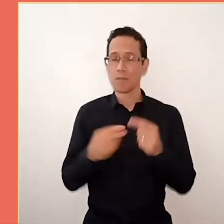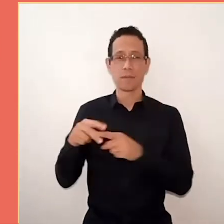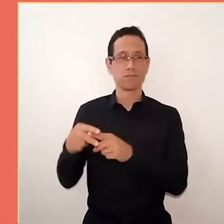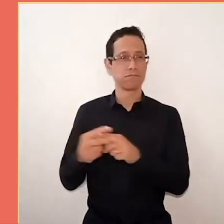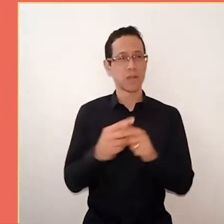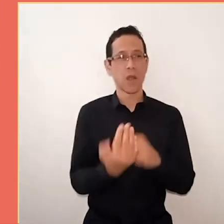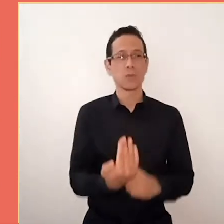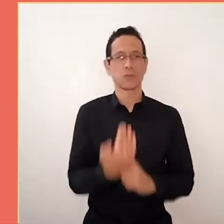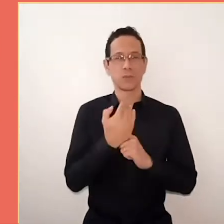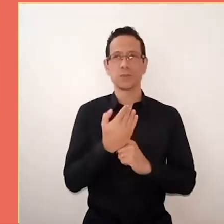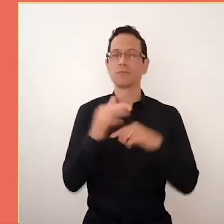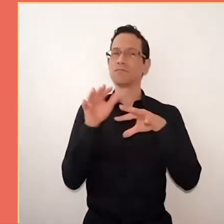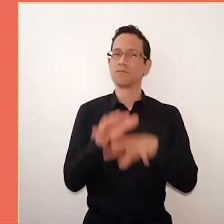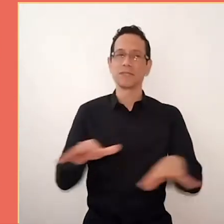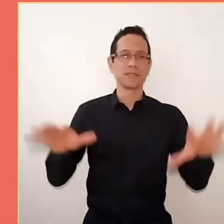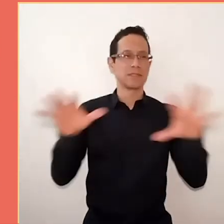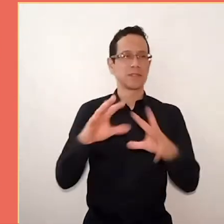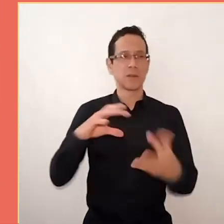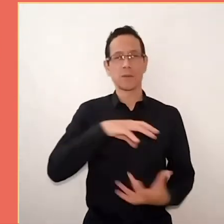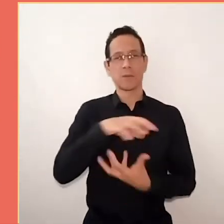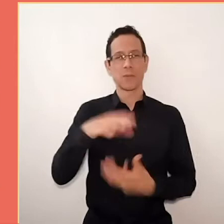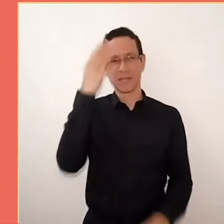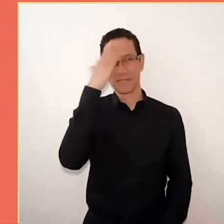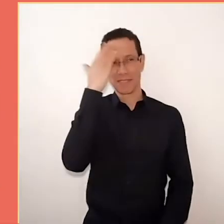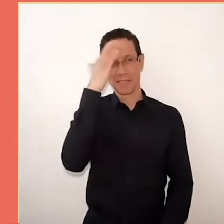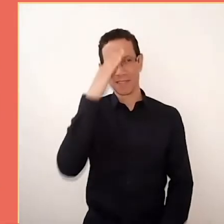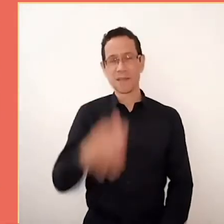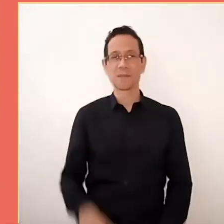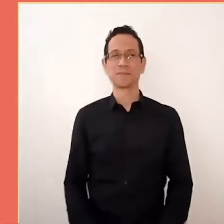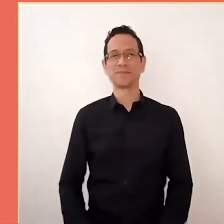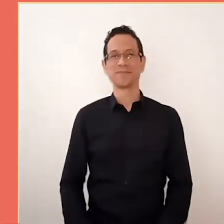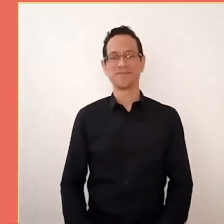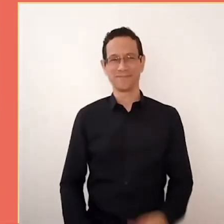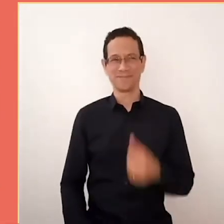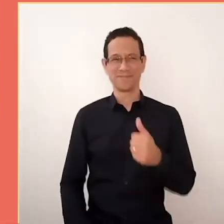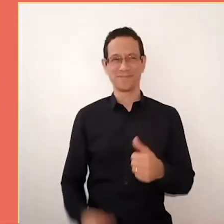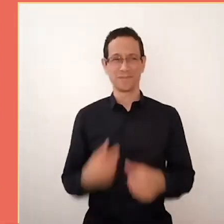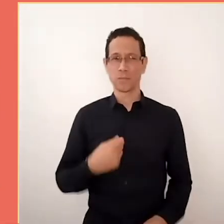Eu acho que essa… Não sei se é suficientemente confuso como diria o Sírio Possenti.